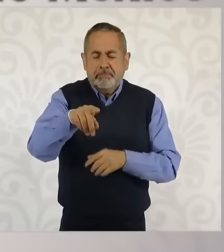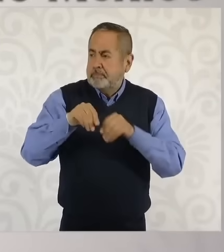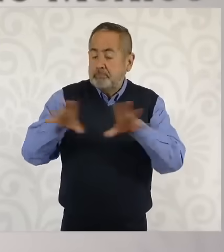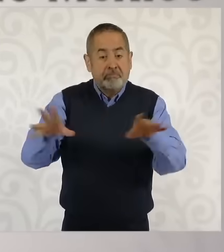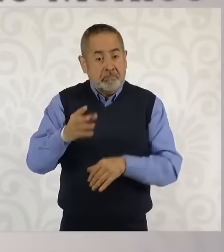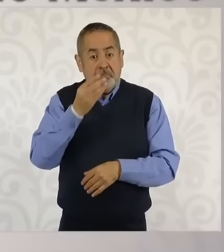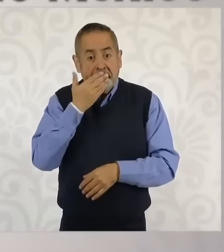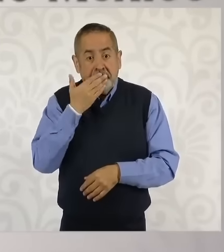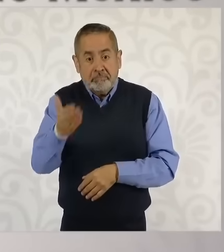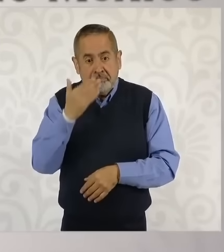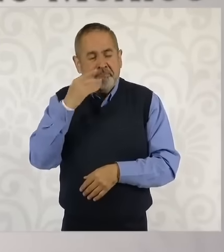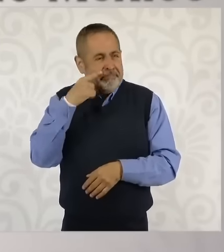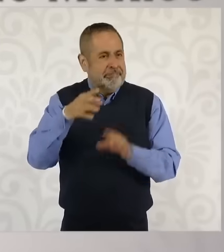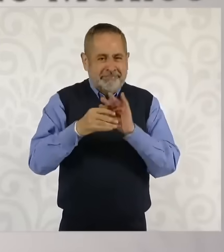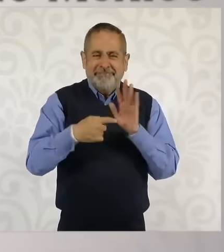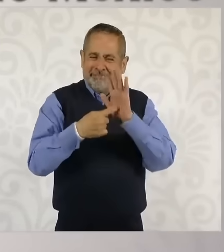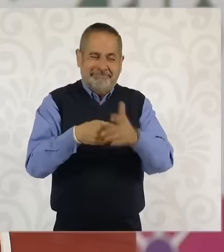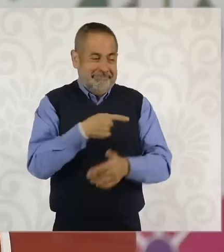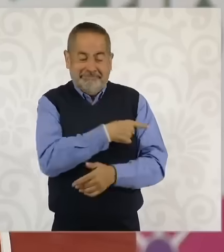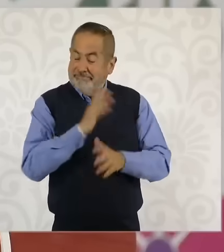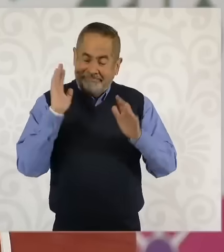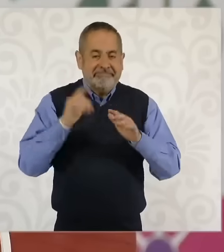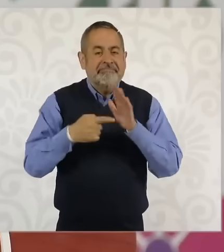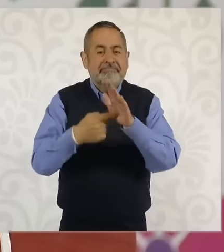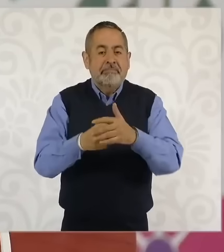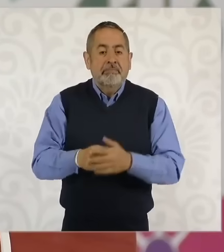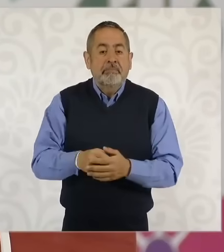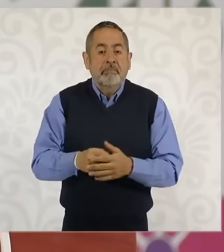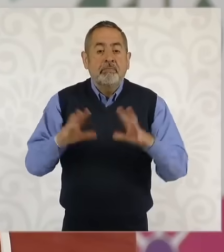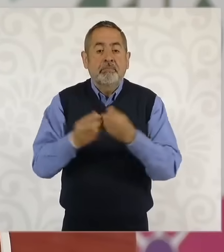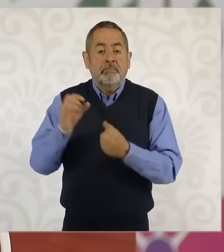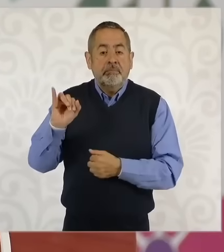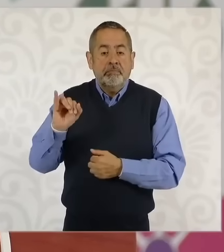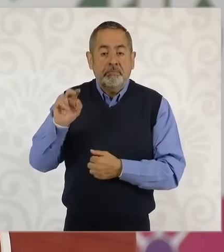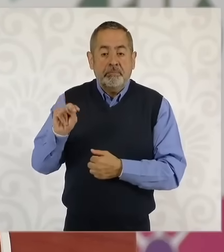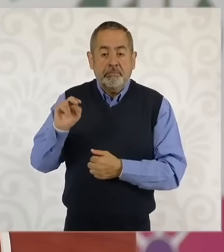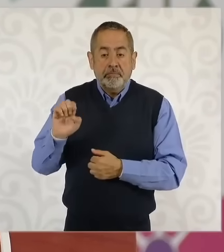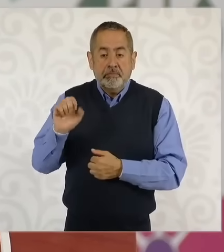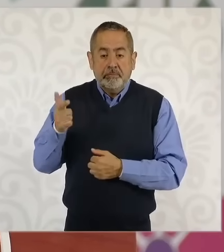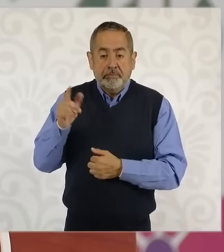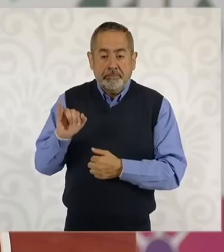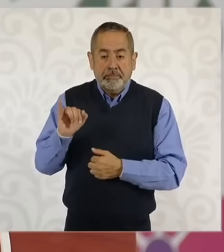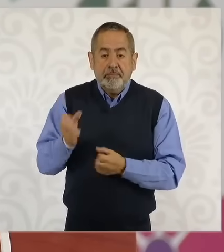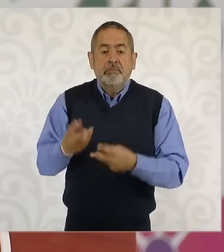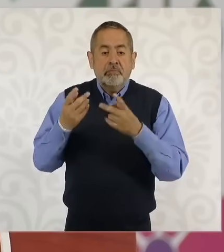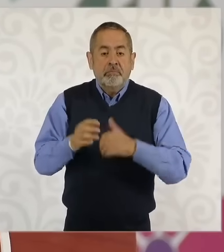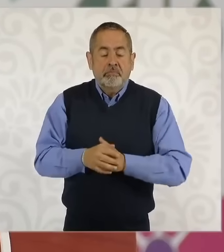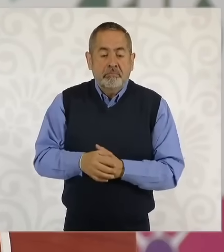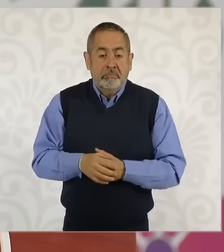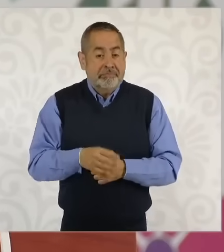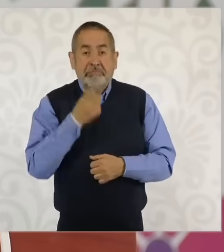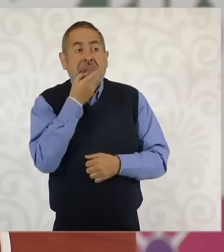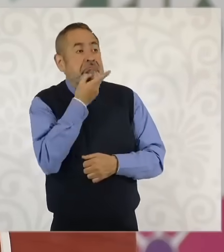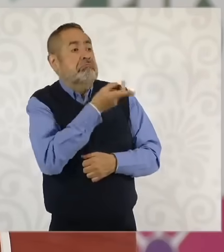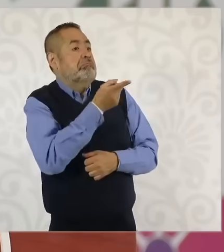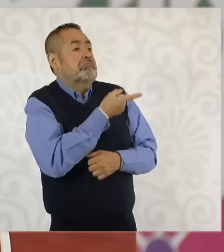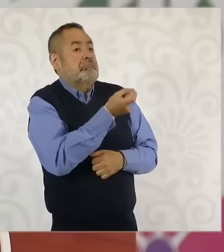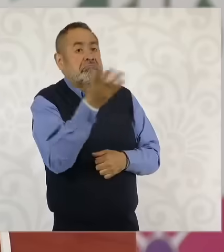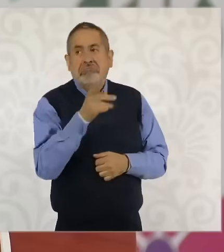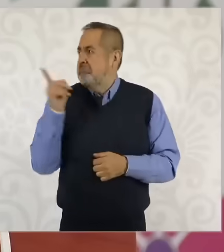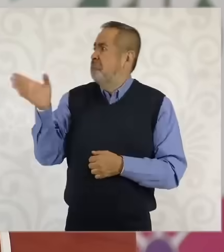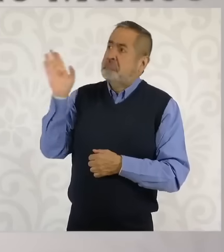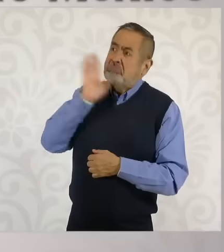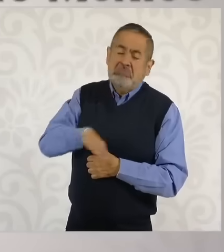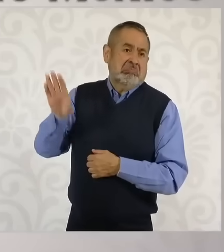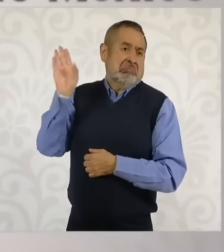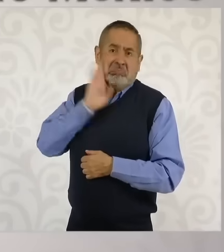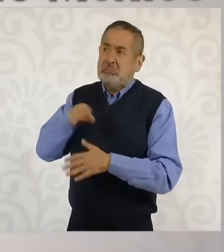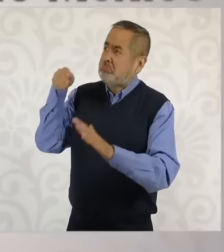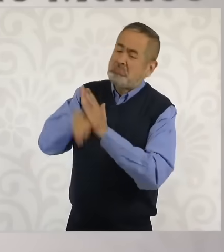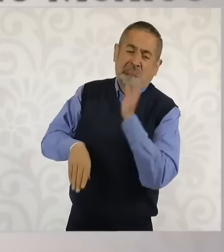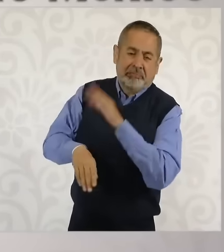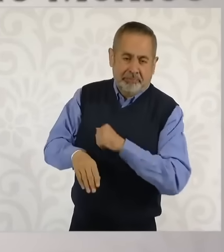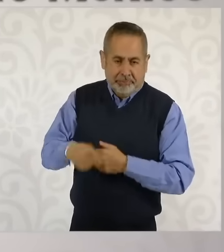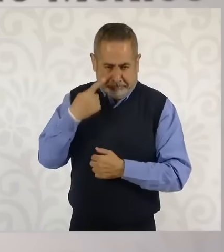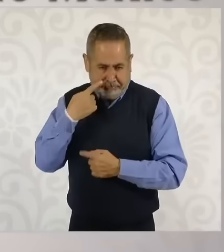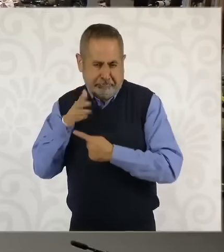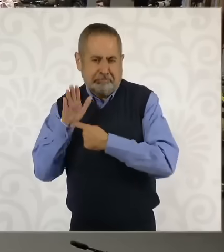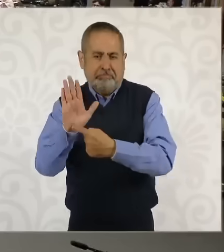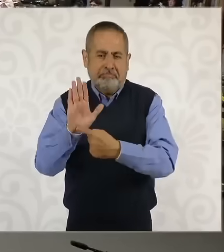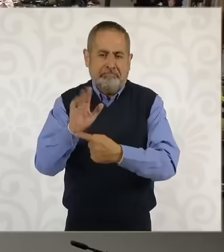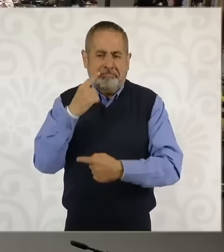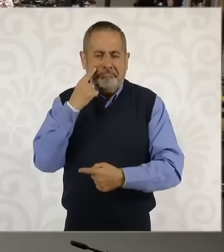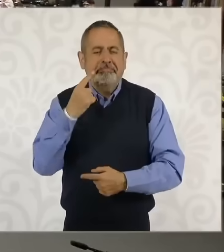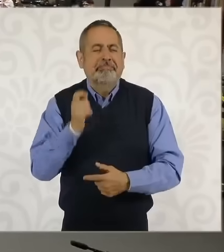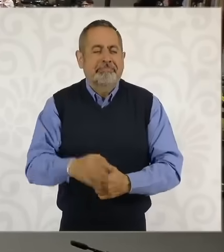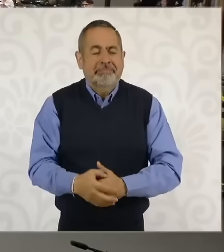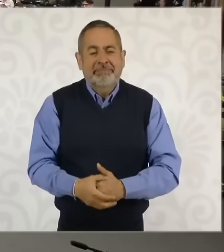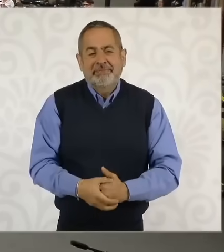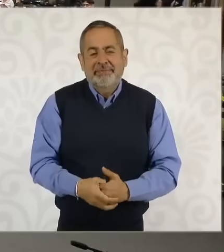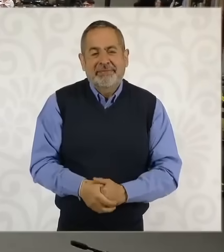para los adversarios, eh, la cifra del INEGI que salió para los que dicen que vamos muy mal y que